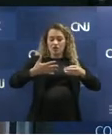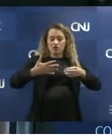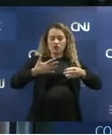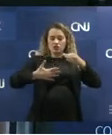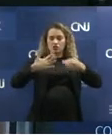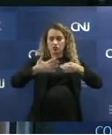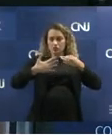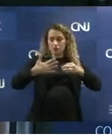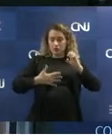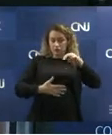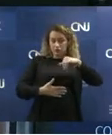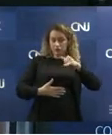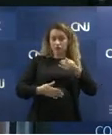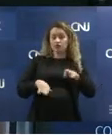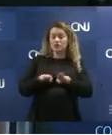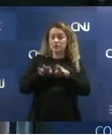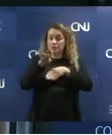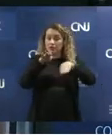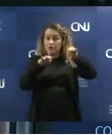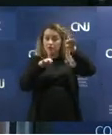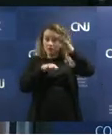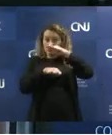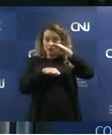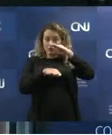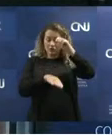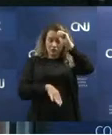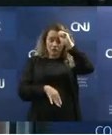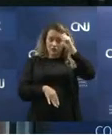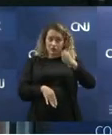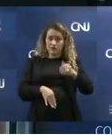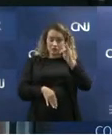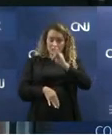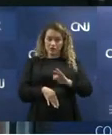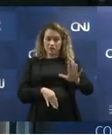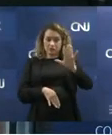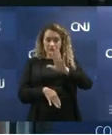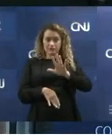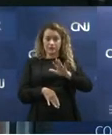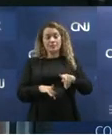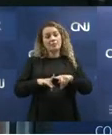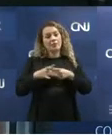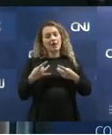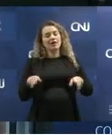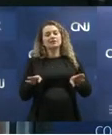do Supremo Tribunal de Justiça, do Supremo Tribunal Federal, mas que trago um viés